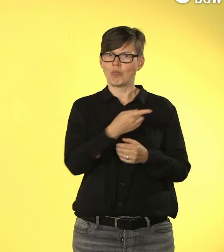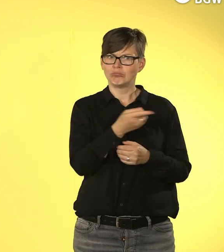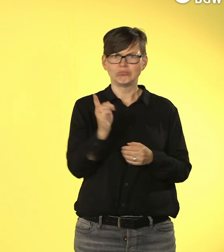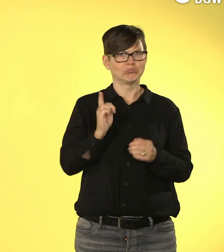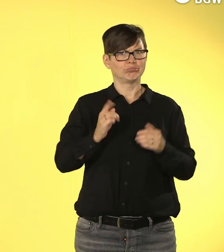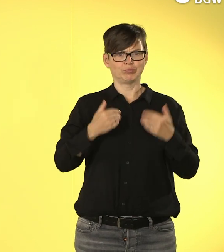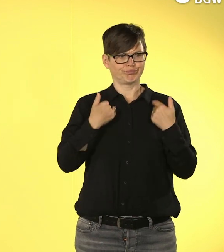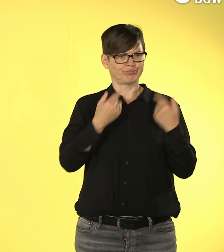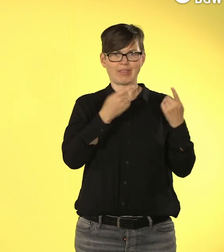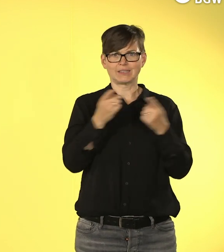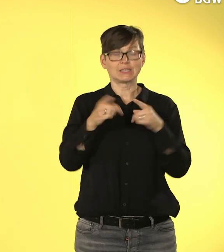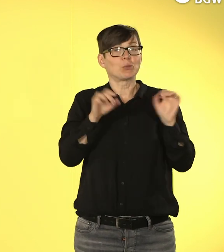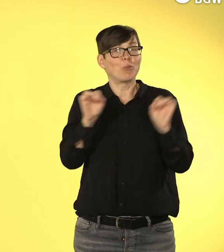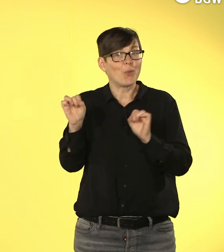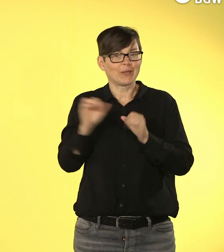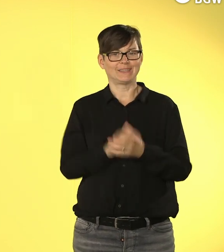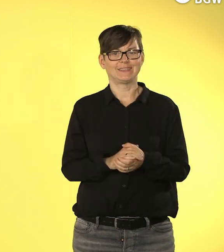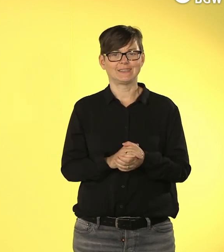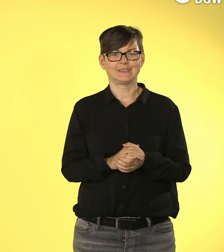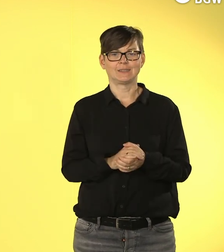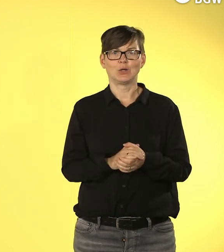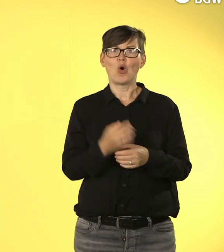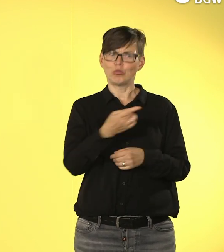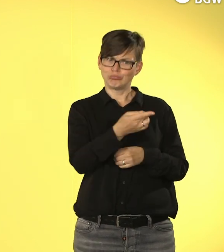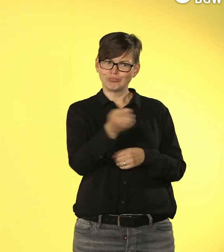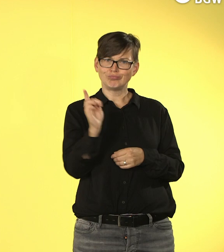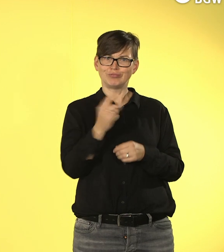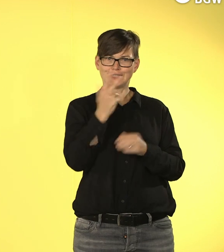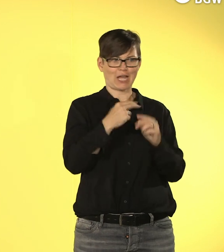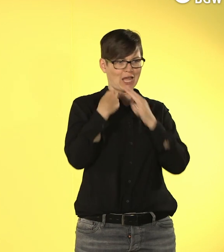befinden sich in unterschiedlichen Lebensphasen.